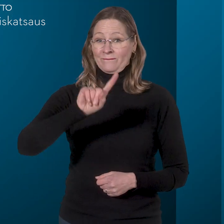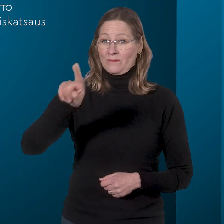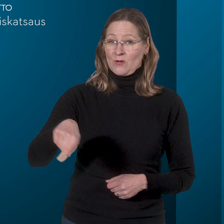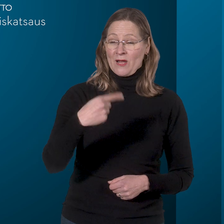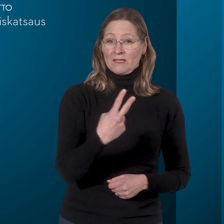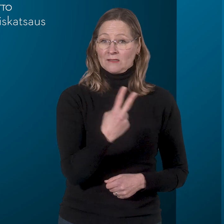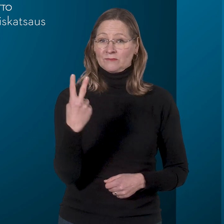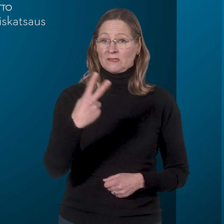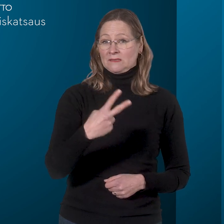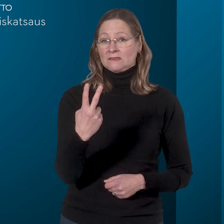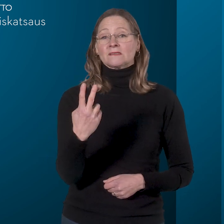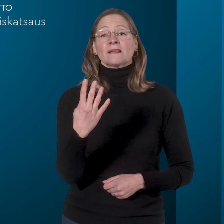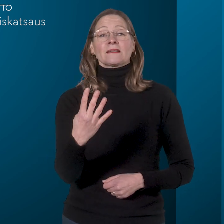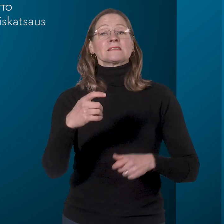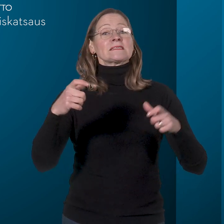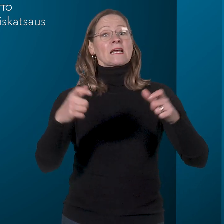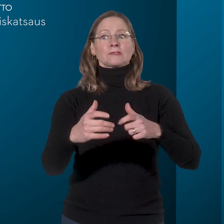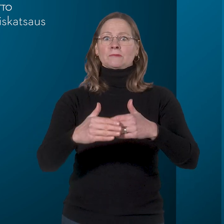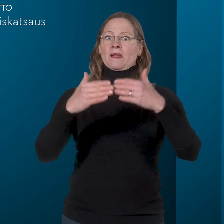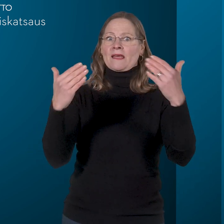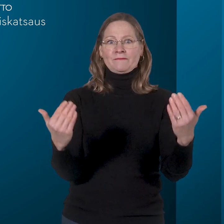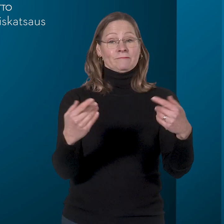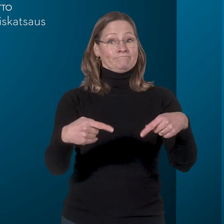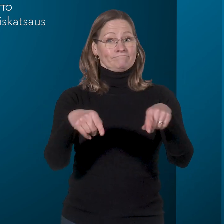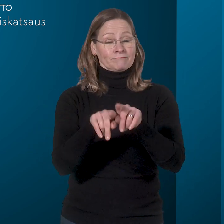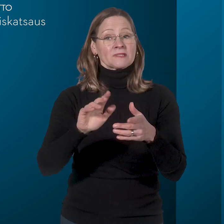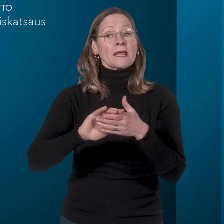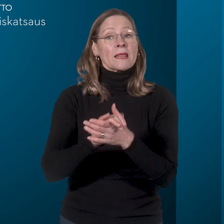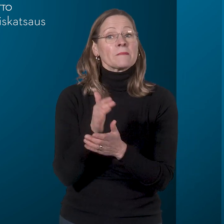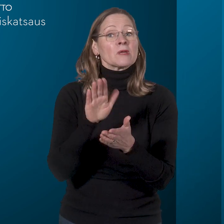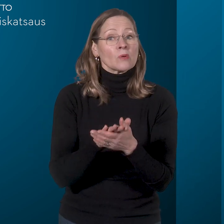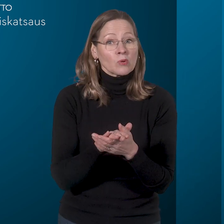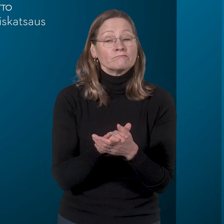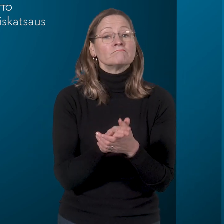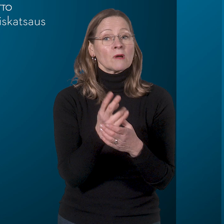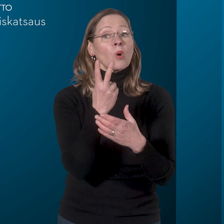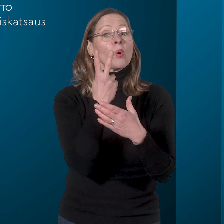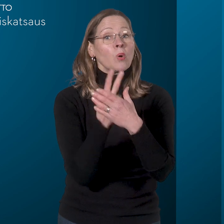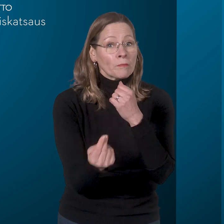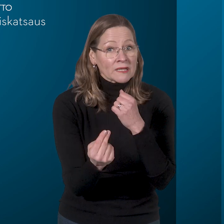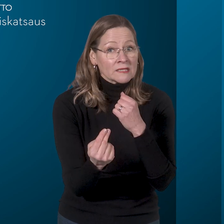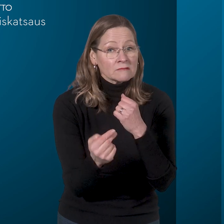Vuoden 2024 Järjestöpäivät toteutetaan helmikuussa hybriditapahtuman muodossa.